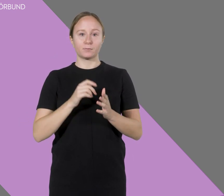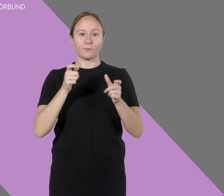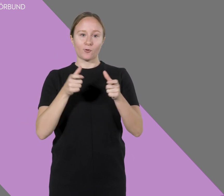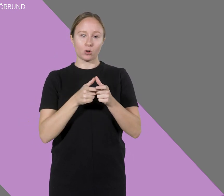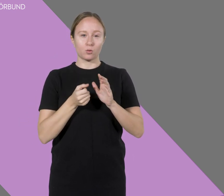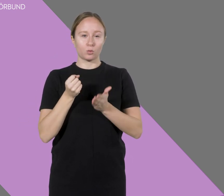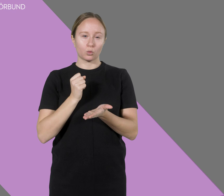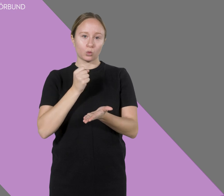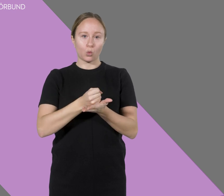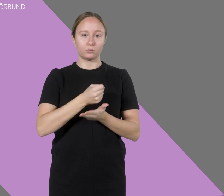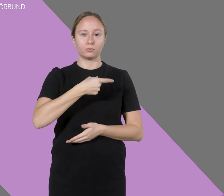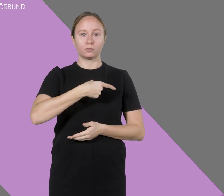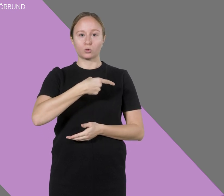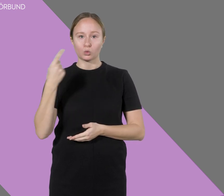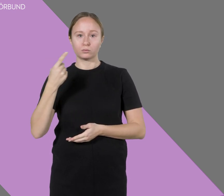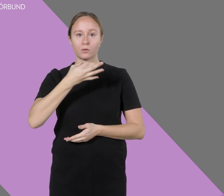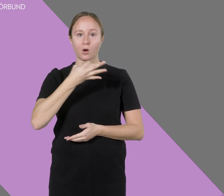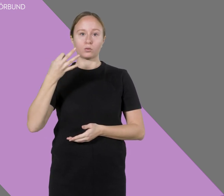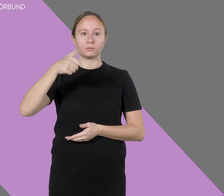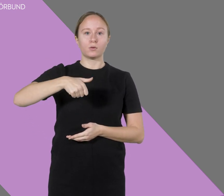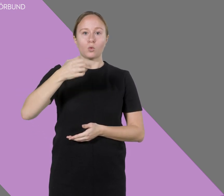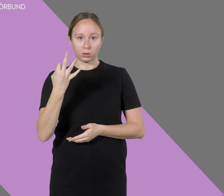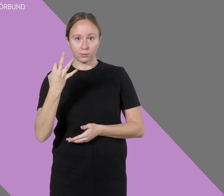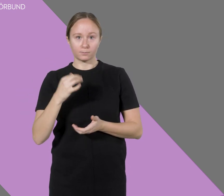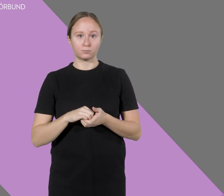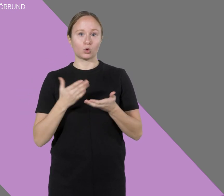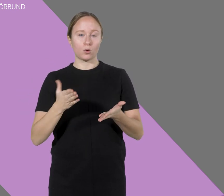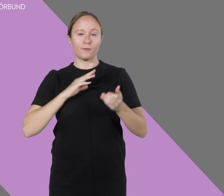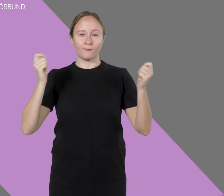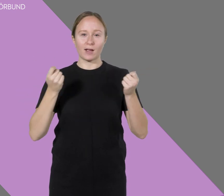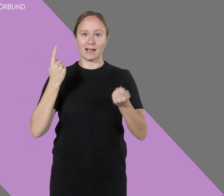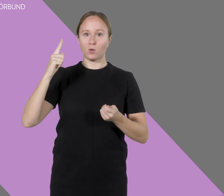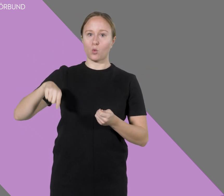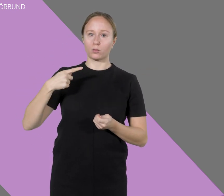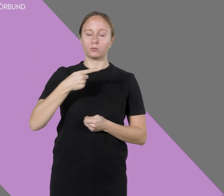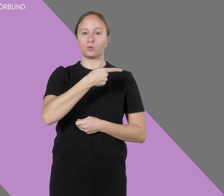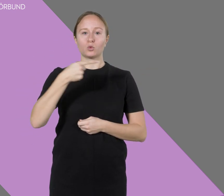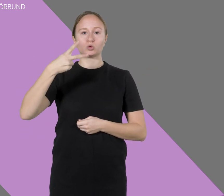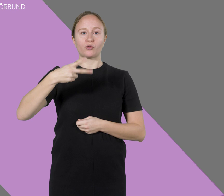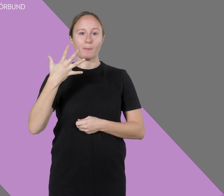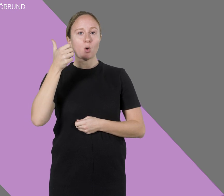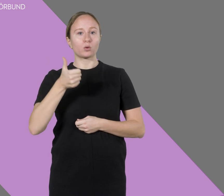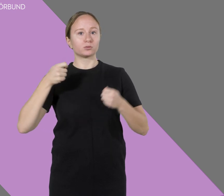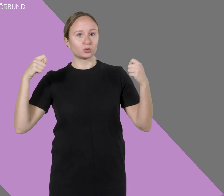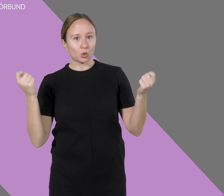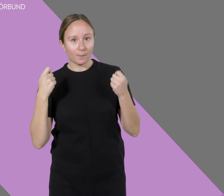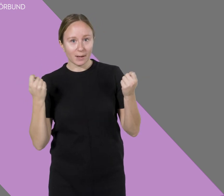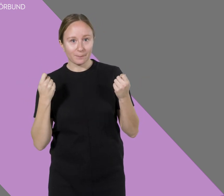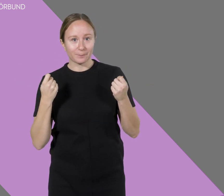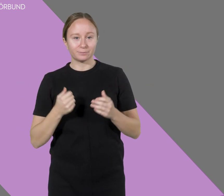Föreningen grundades 1898 och har således firat sitt 125-årsjubileum i år.